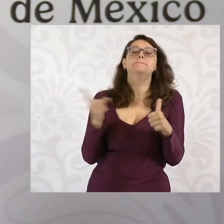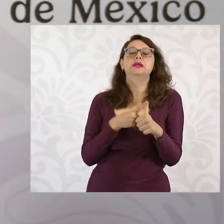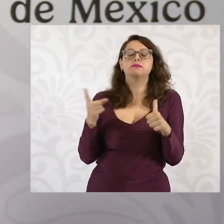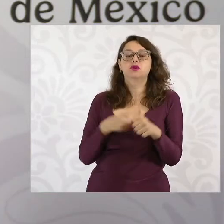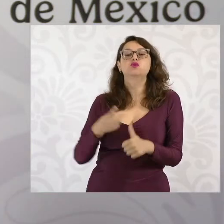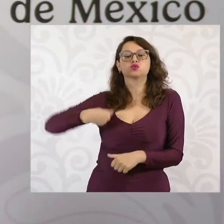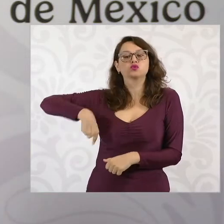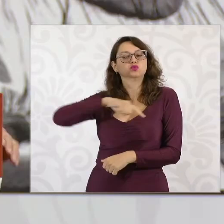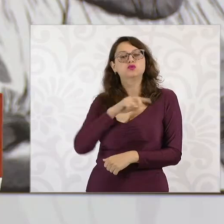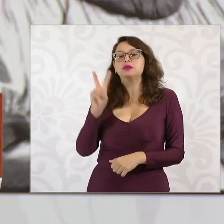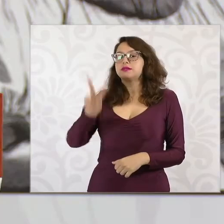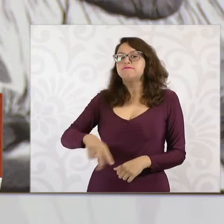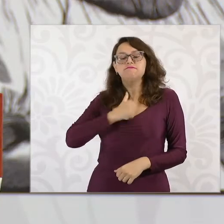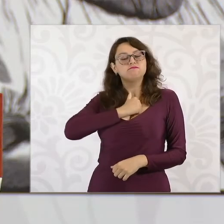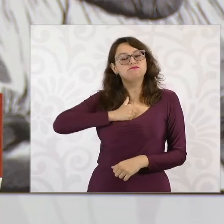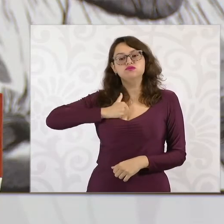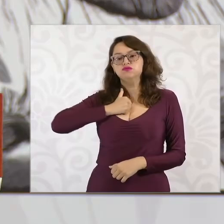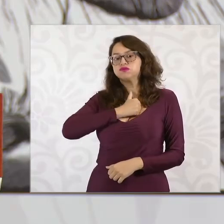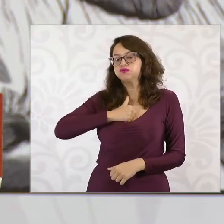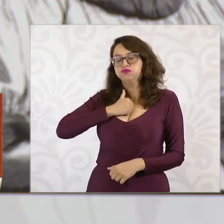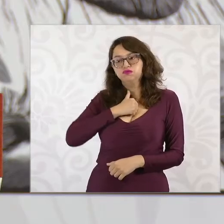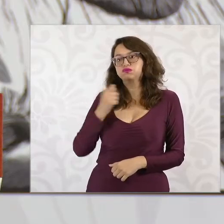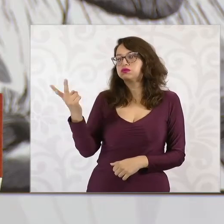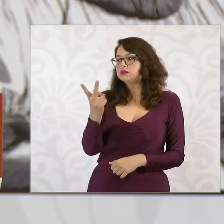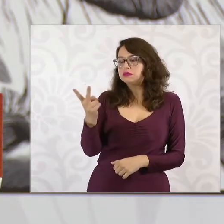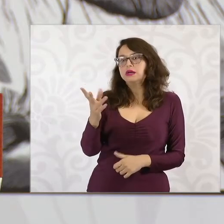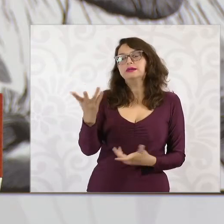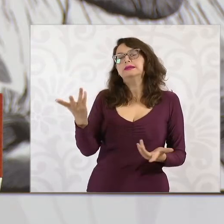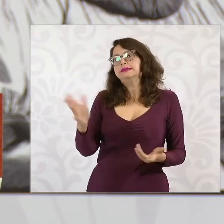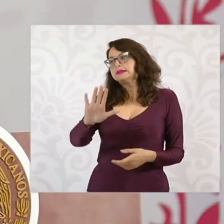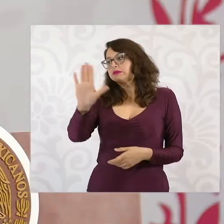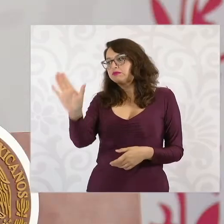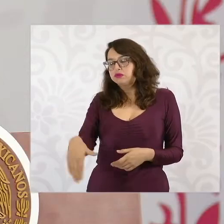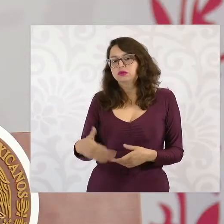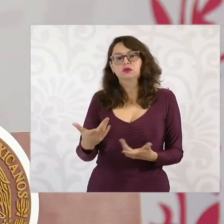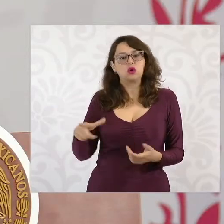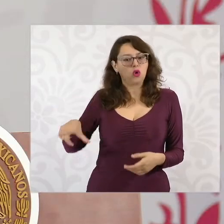este accidente que hayan fallecido y tienen toda la solidaridad y todo el apoyo del gobierno de